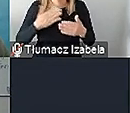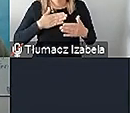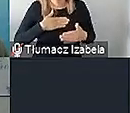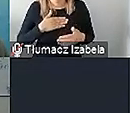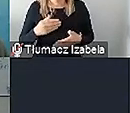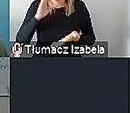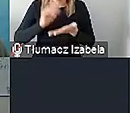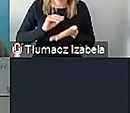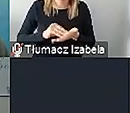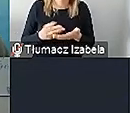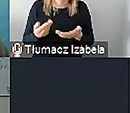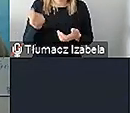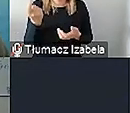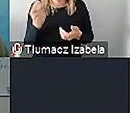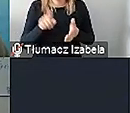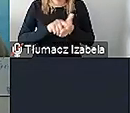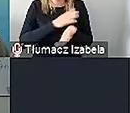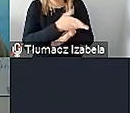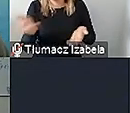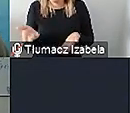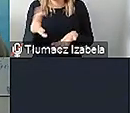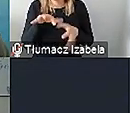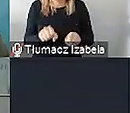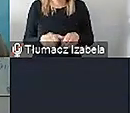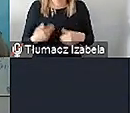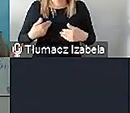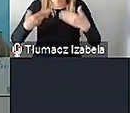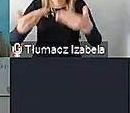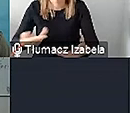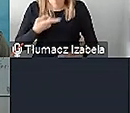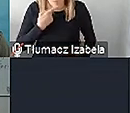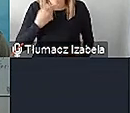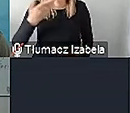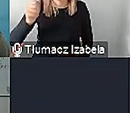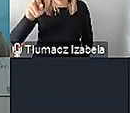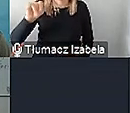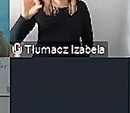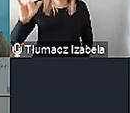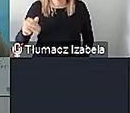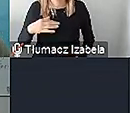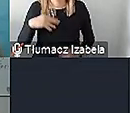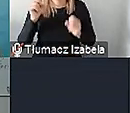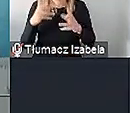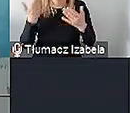poprowadzić dzisiaj dla państwa te zajęcia. Oddaję głos Marysi już. Ja chciałam ci, Wojtku,